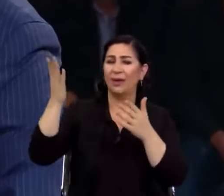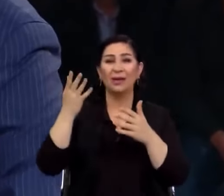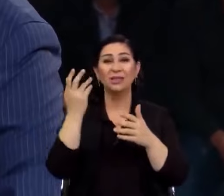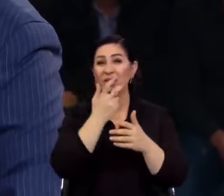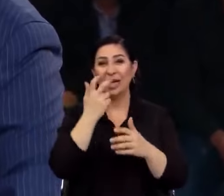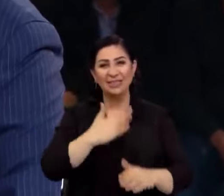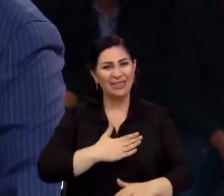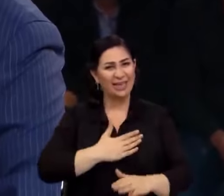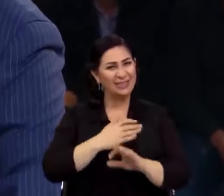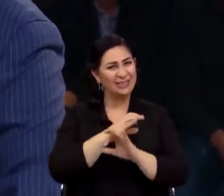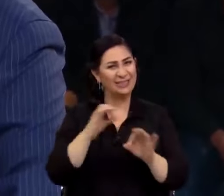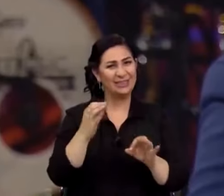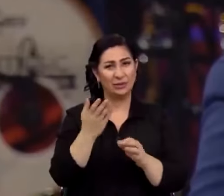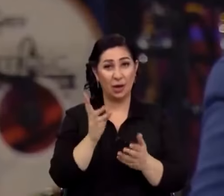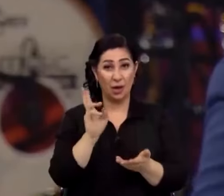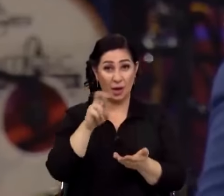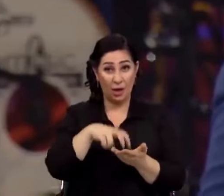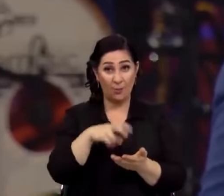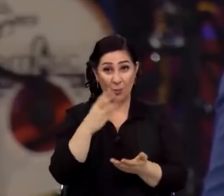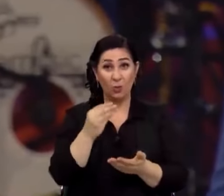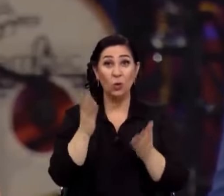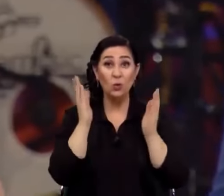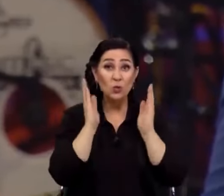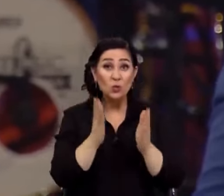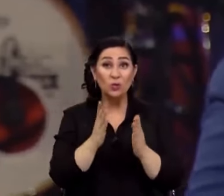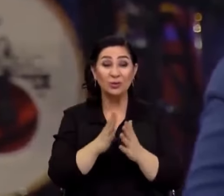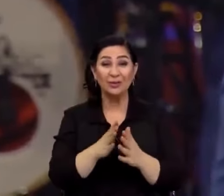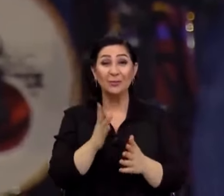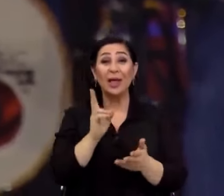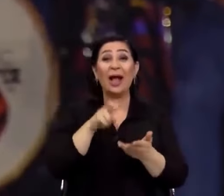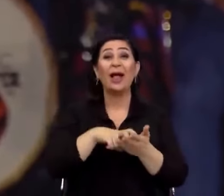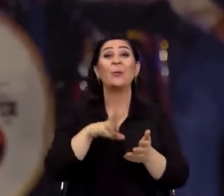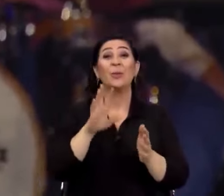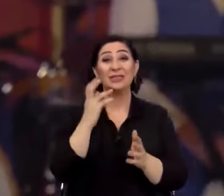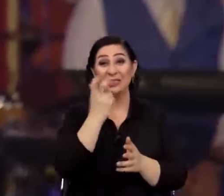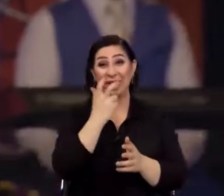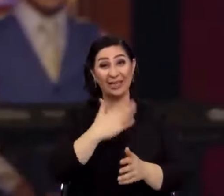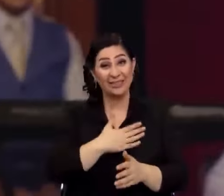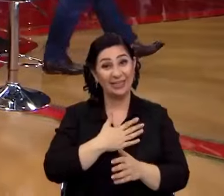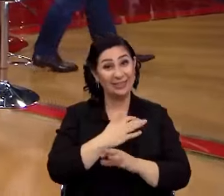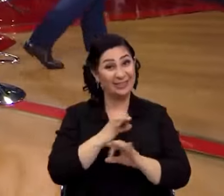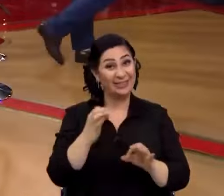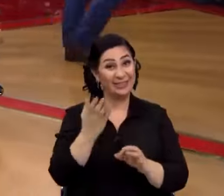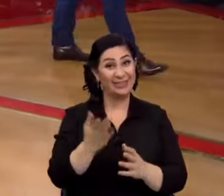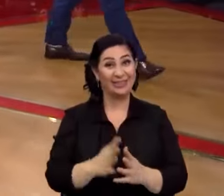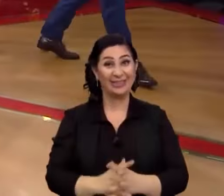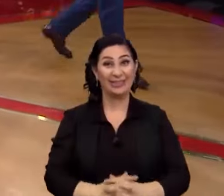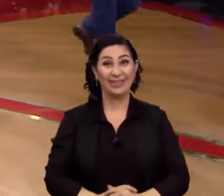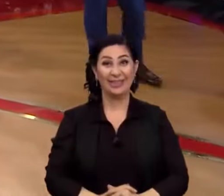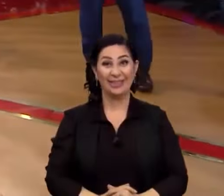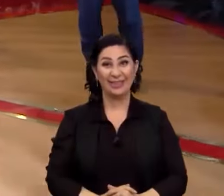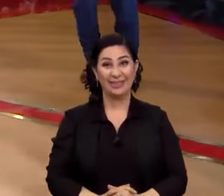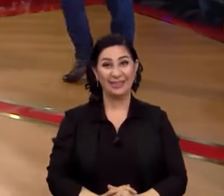saygısızlık ayağa mı kalkayım Yuh Bir de kalkma şarkıya saygısızlık